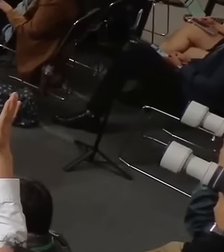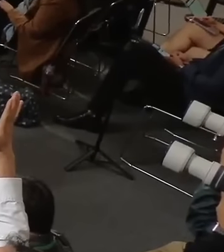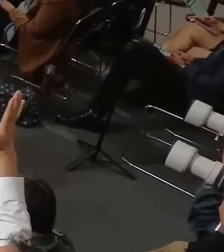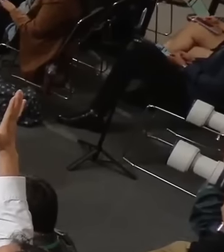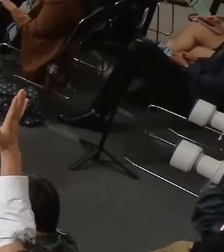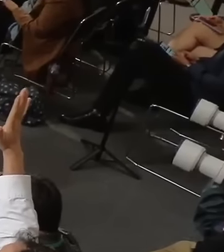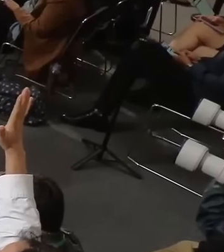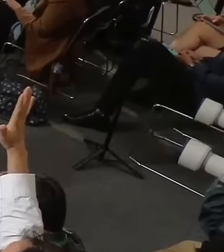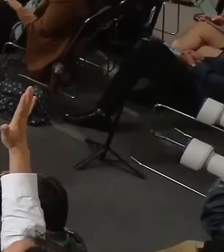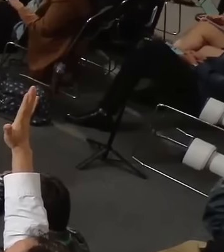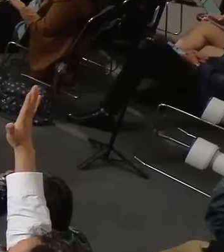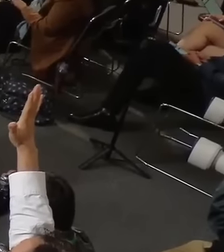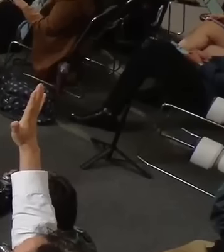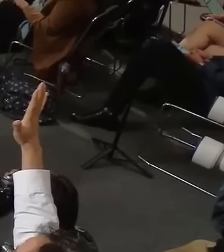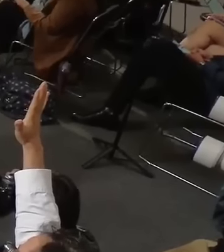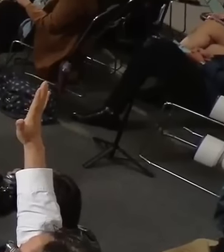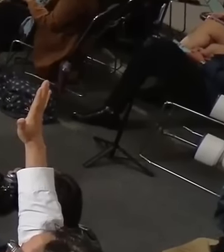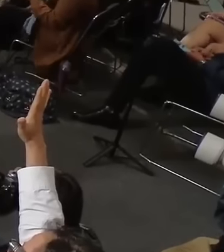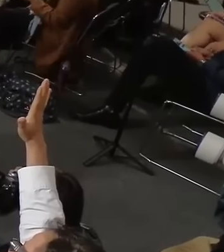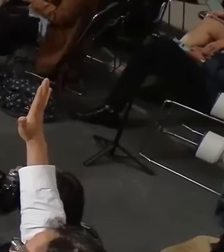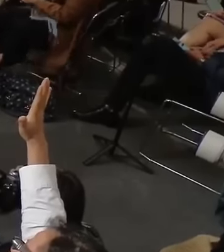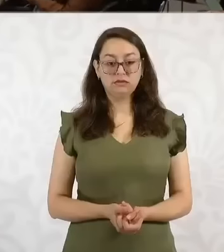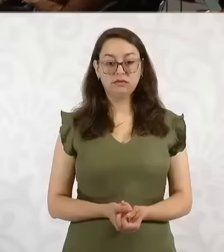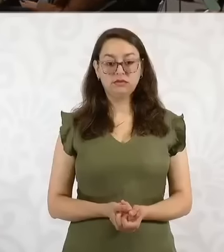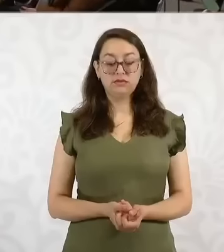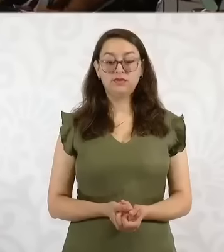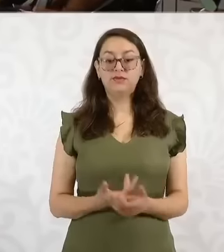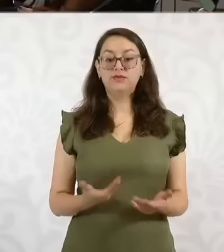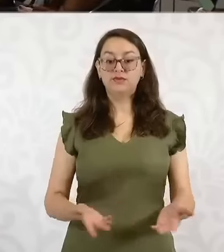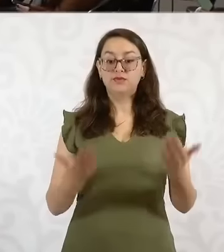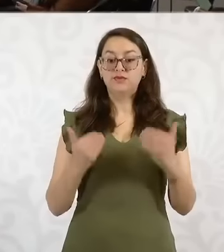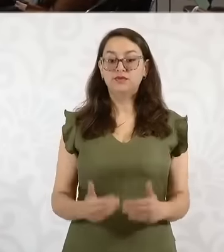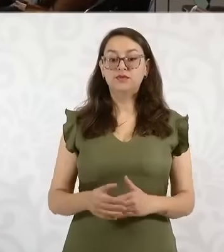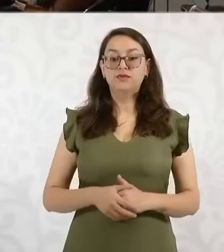vamos de este lado. E